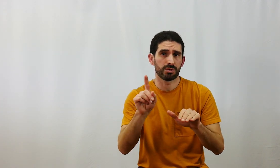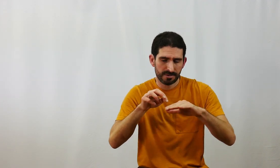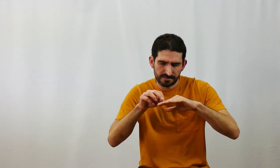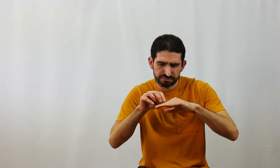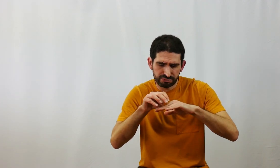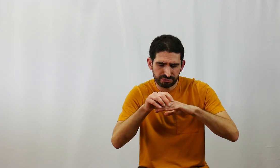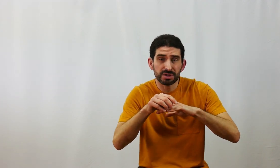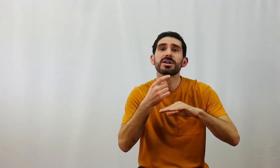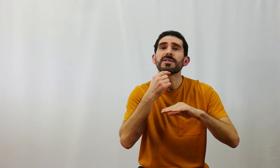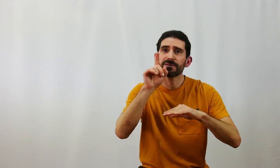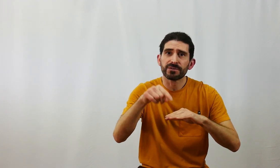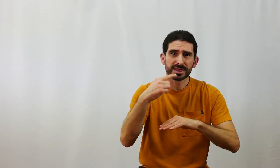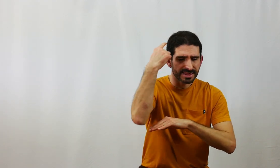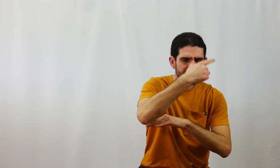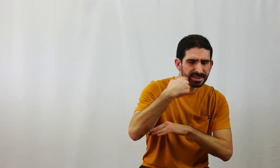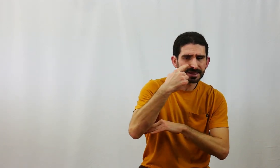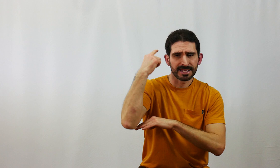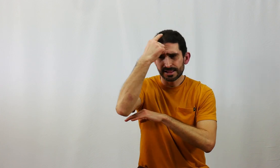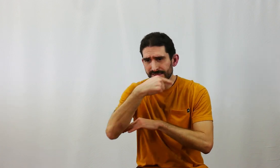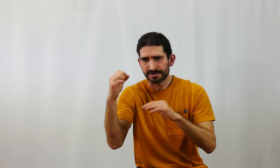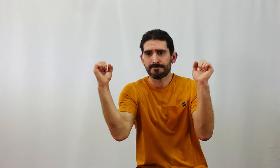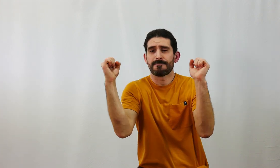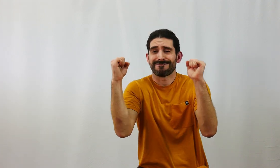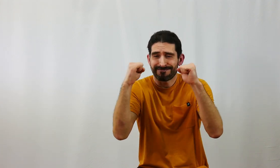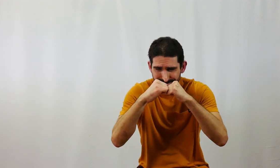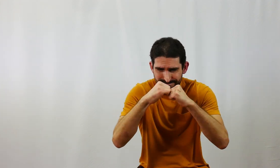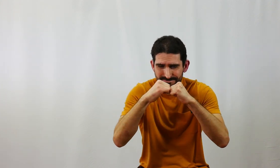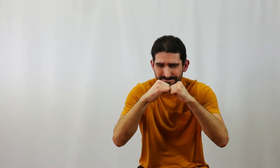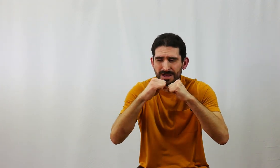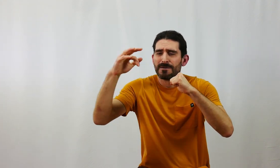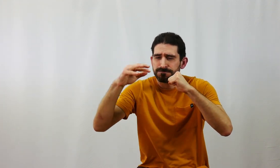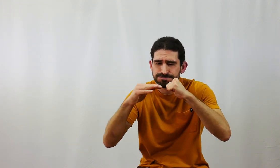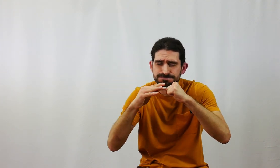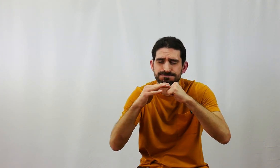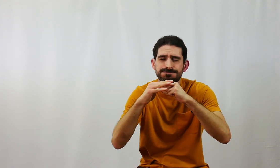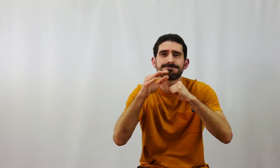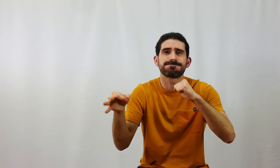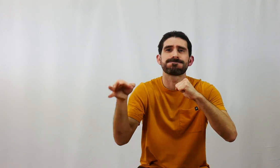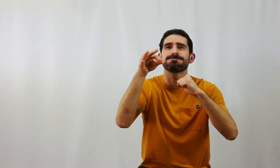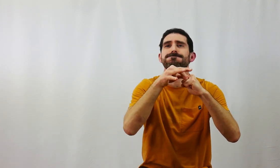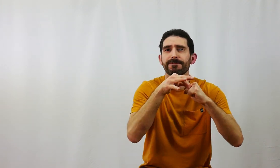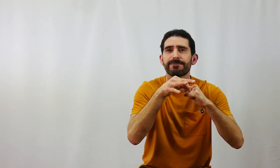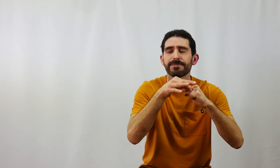Ils rampent donc il faut un contact direct tête contre tête pour que les poux passent d'une tête à l'autre.